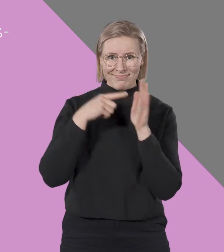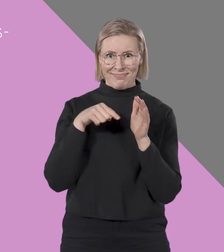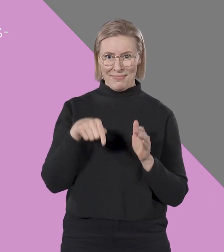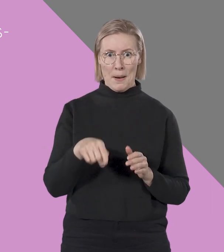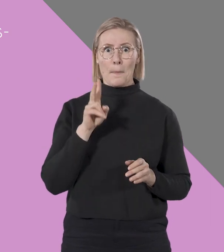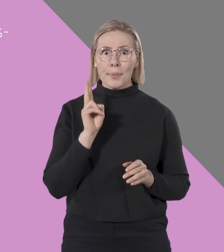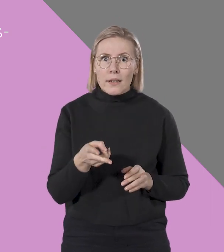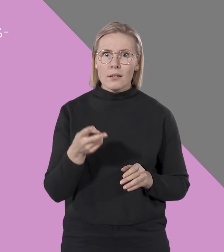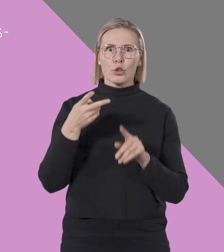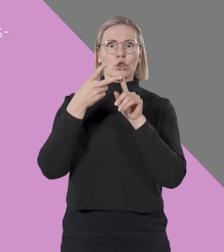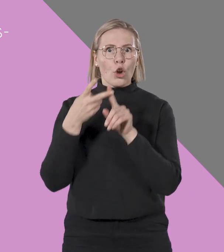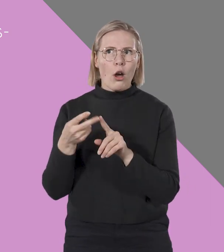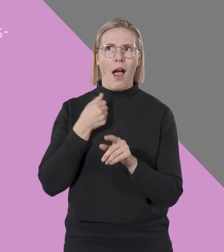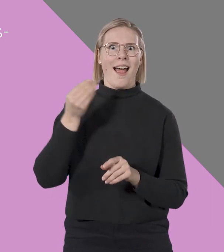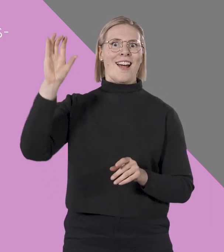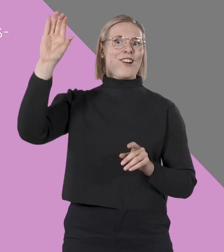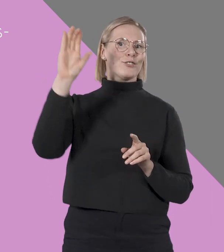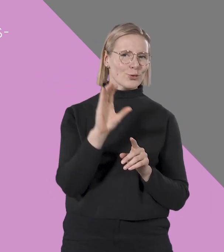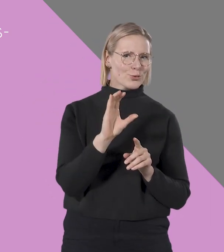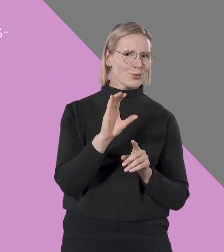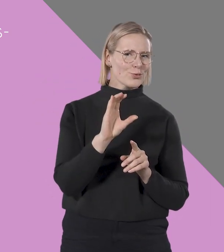kun sille myönnetään jatkorahoitusta.